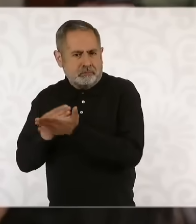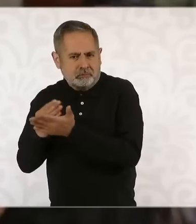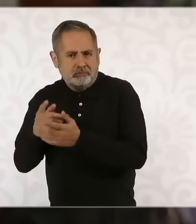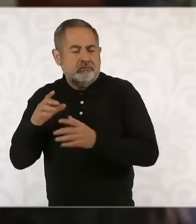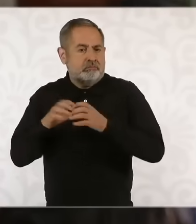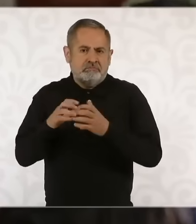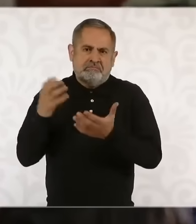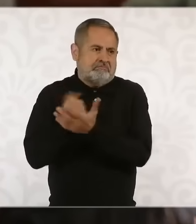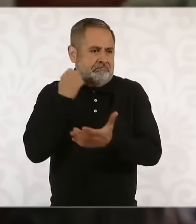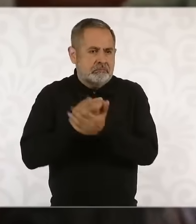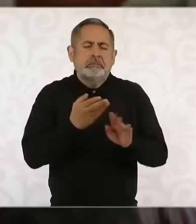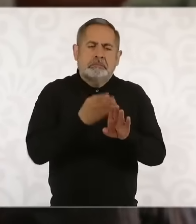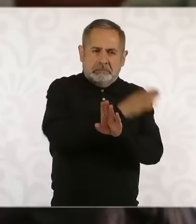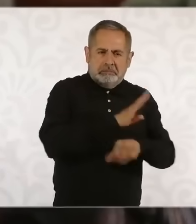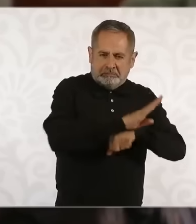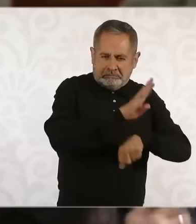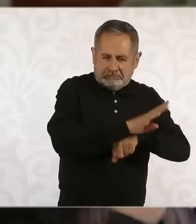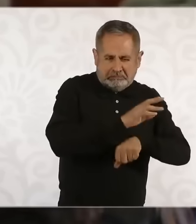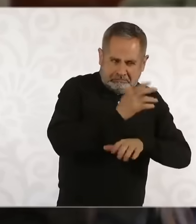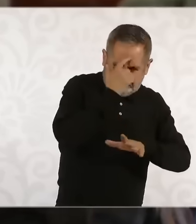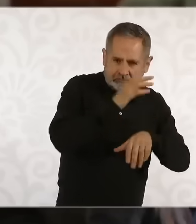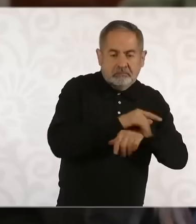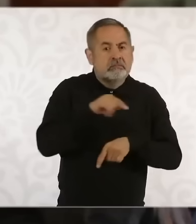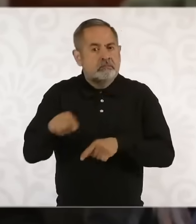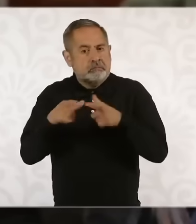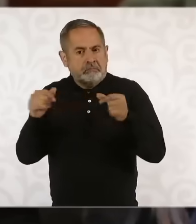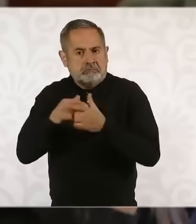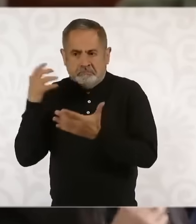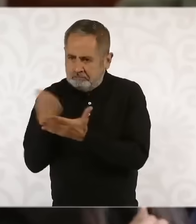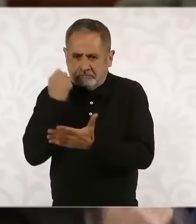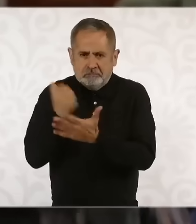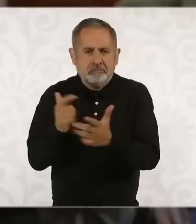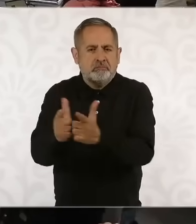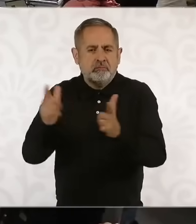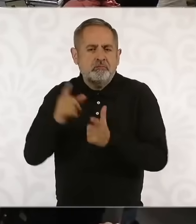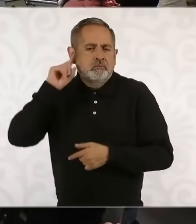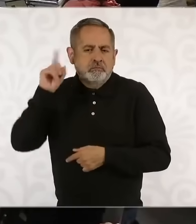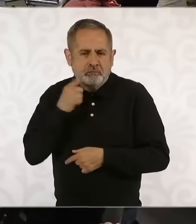Brasil de 2022, me parece, cuando ganó tres medallas. un mensaje para los ganadores,